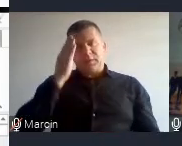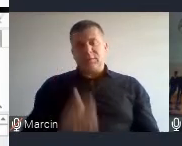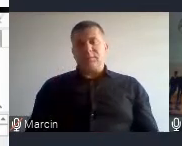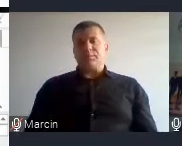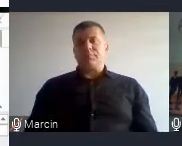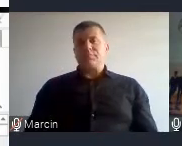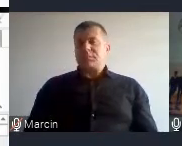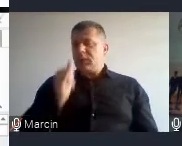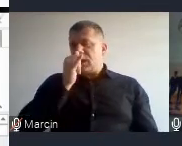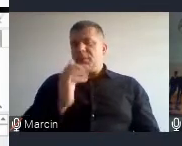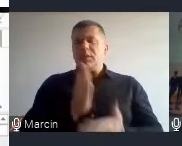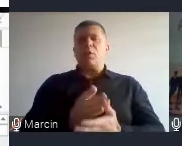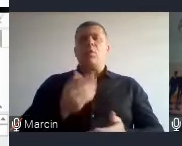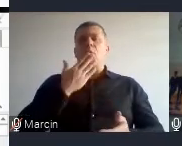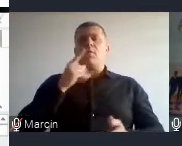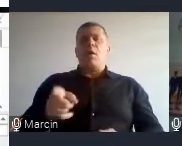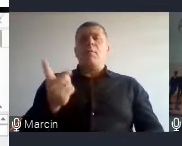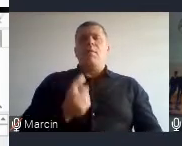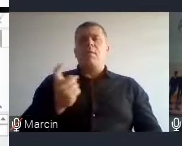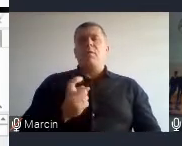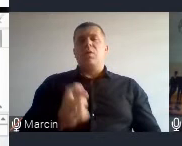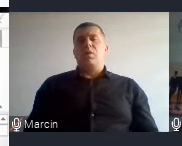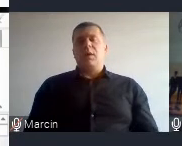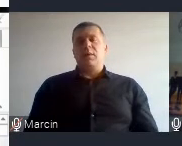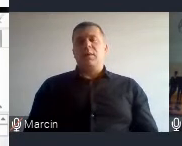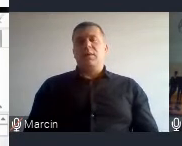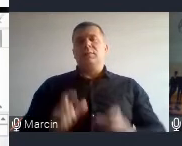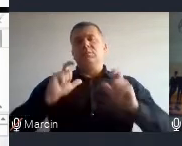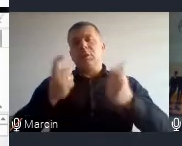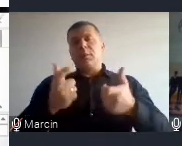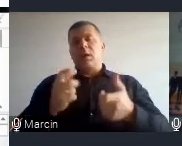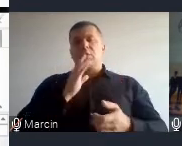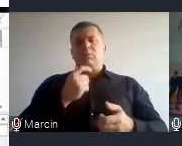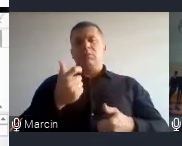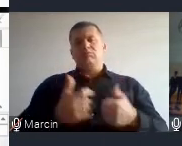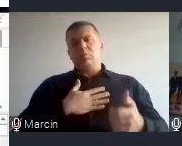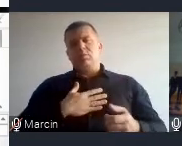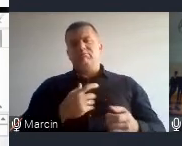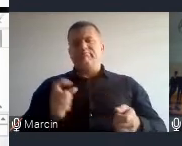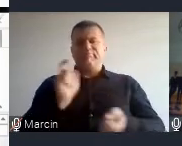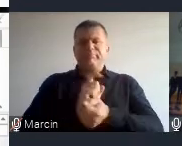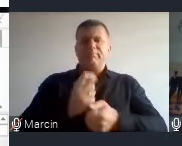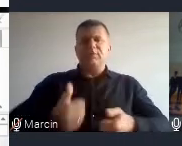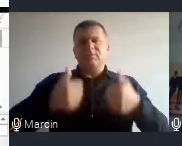Nie można się na niego powoływać w przypadku jakiś sporów w przypadku realizowania zamówień.